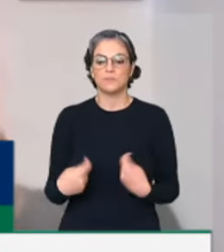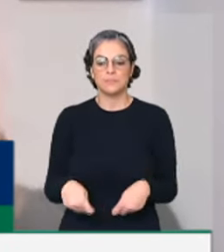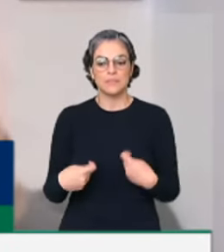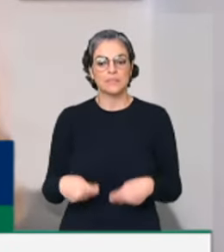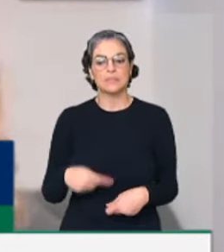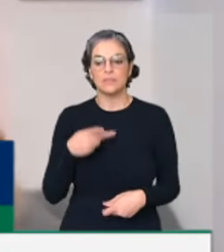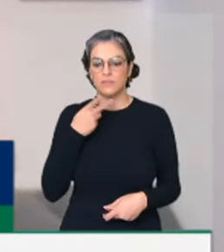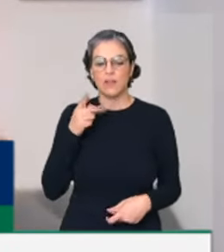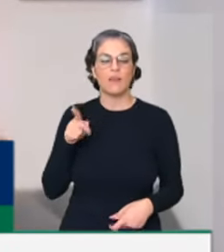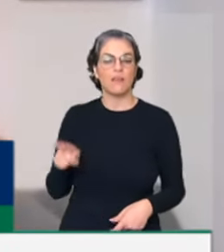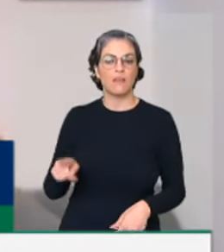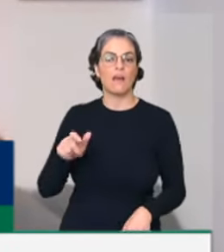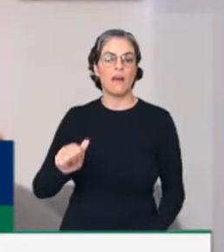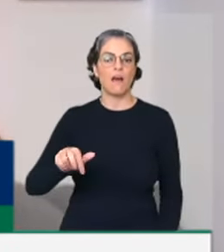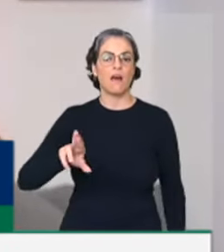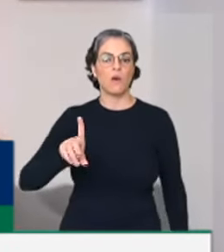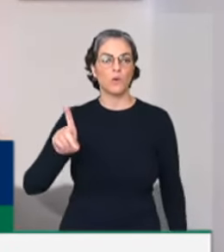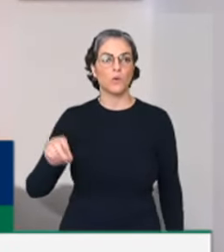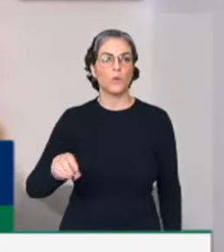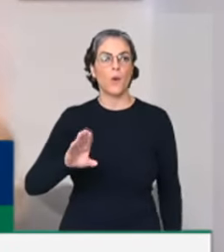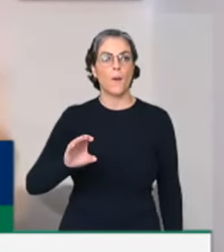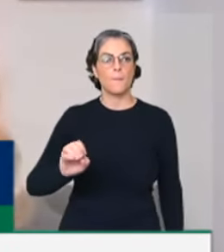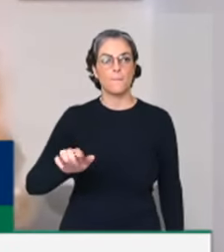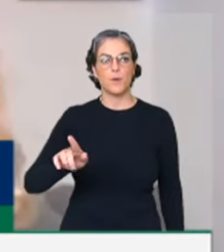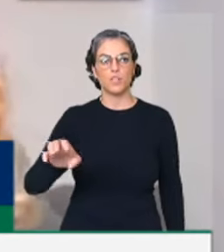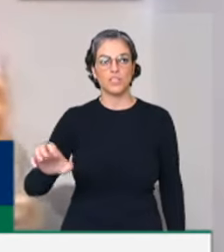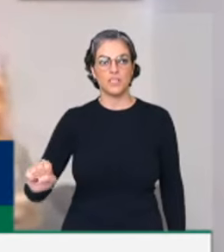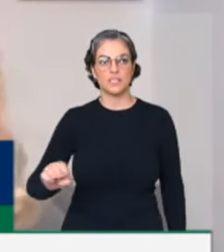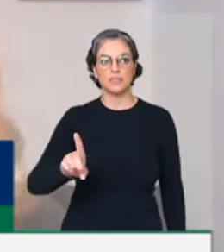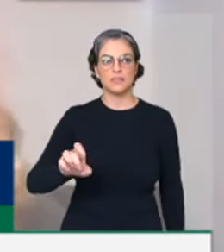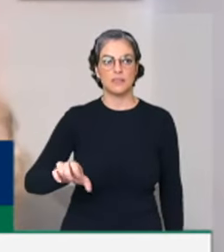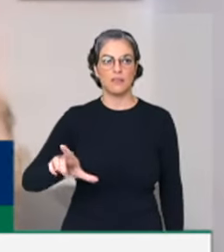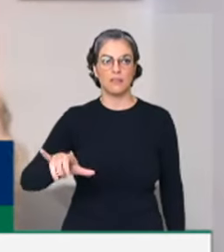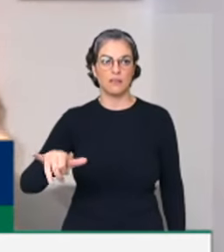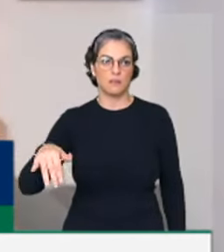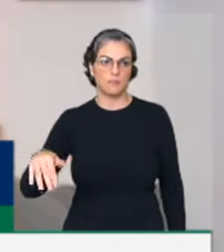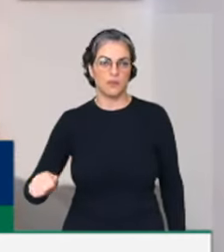LÍDER DA OPOSIÇÃO. EU SEI QUE FALO EM NOME DA OPOSIÇÃO PORQUE... OR OLD VAI MUITO